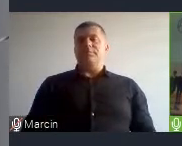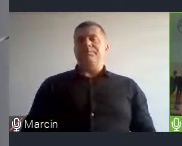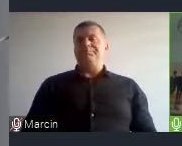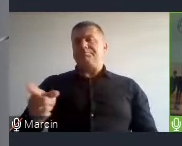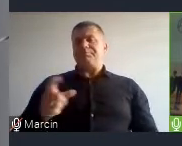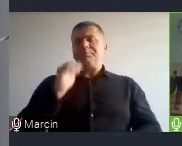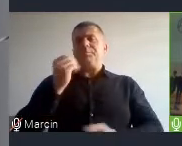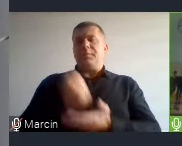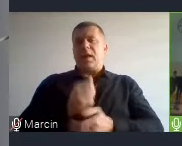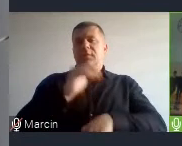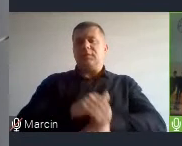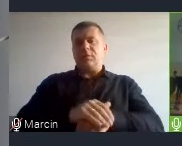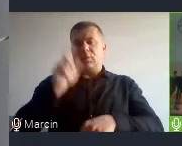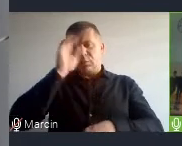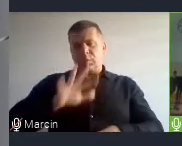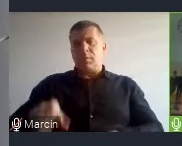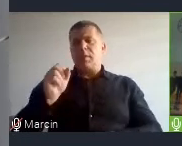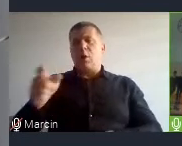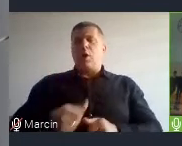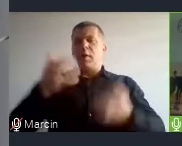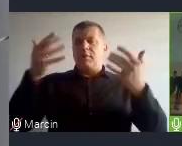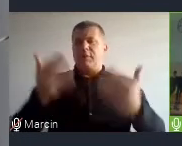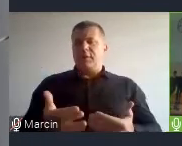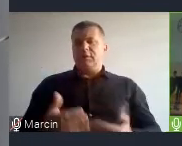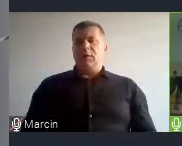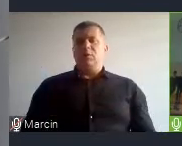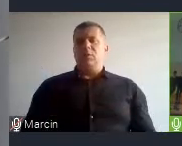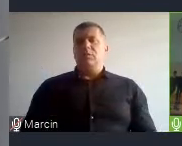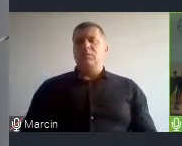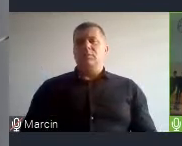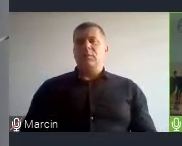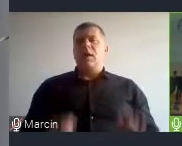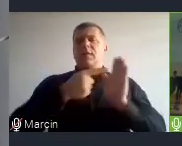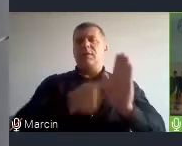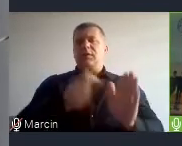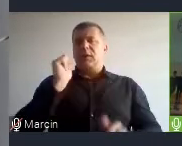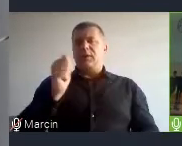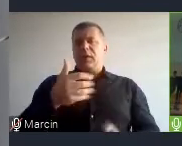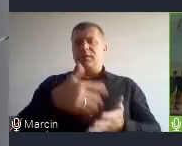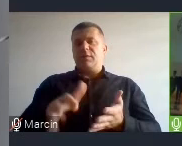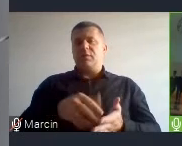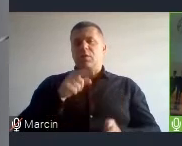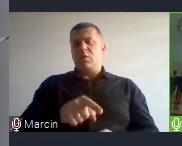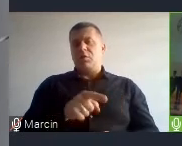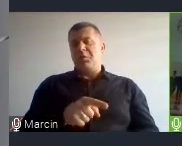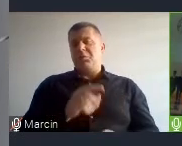To bardzo charakterystyczne dla sektora publicznego. Sektor publiczny w prawie zamówień publicznych będzie w ten sposób szacować.